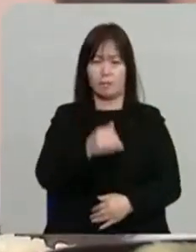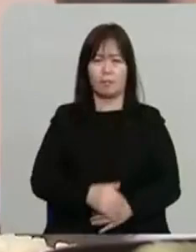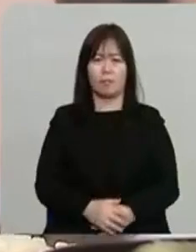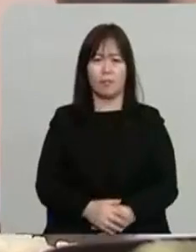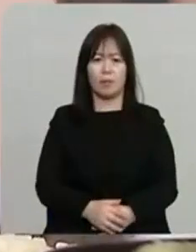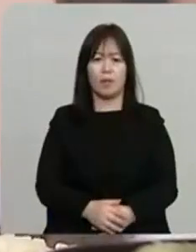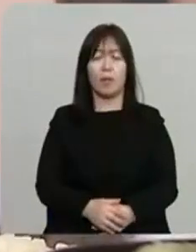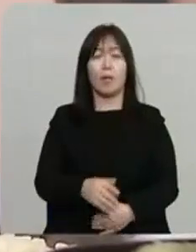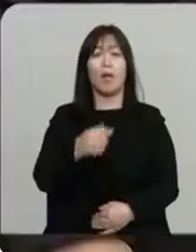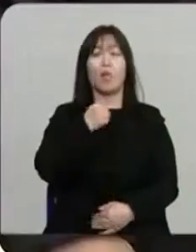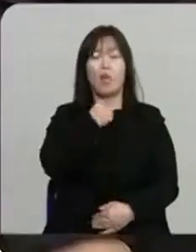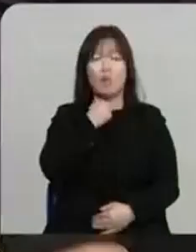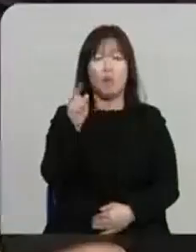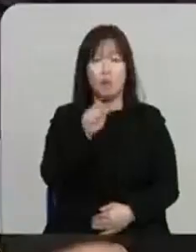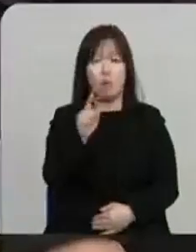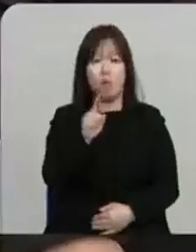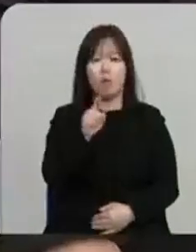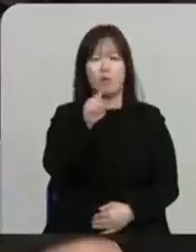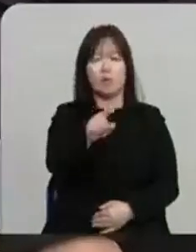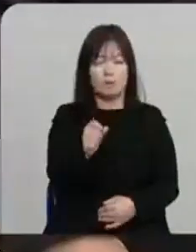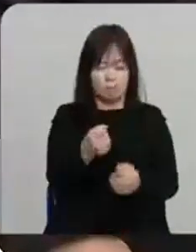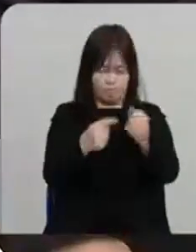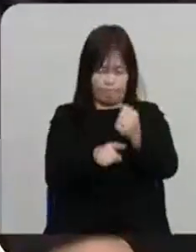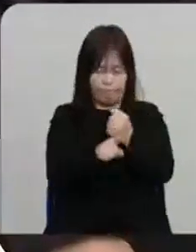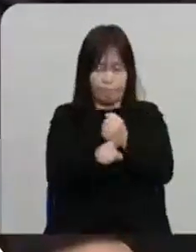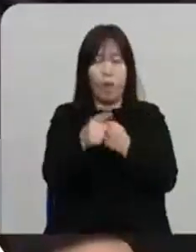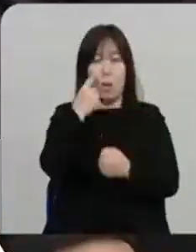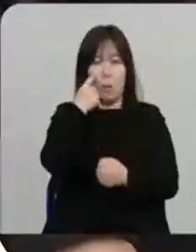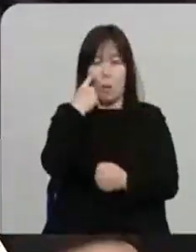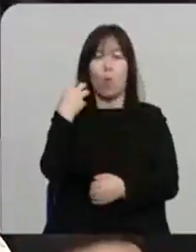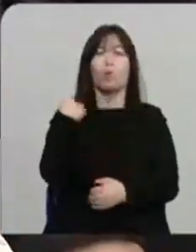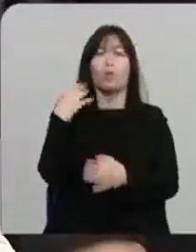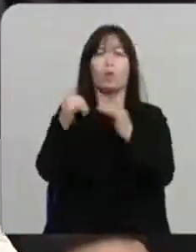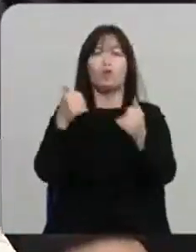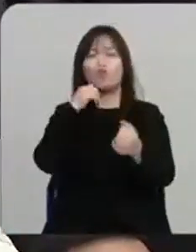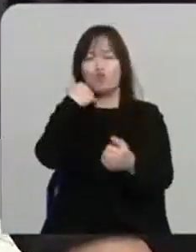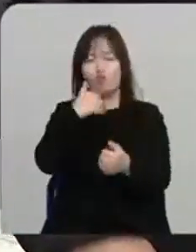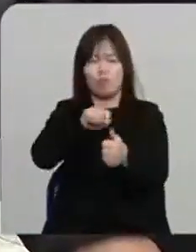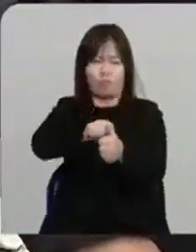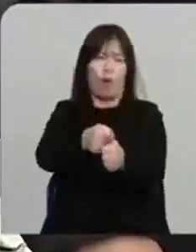유족들이 원하는 건 참사의 진상 을 밝히고 책임자를 벌하는 일입니다.